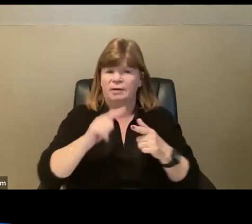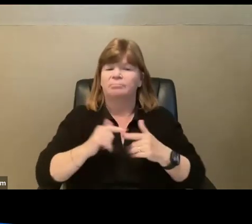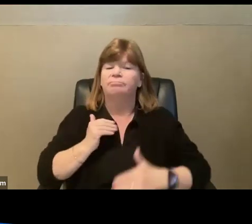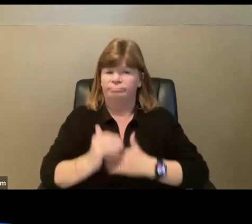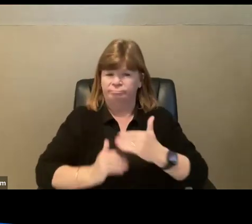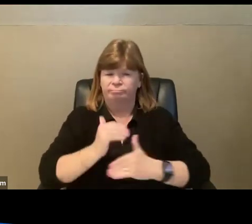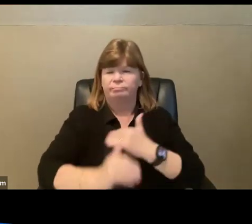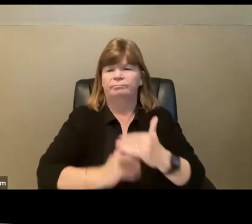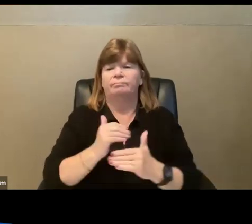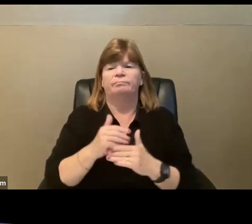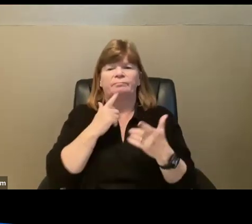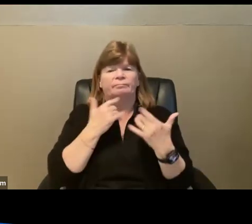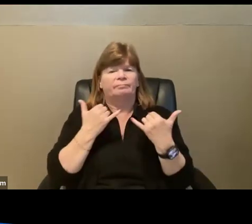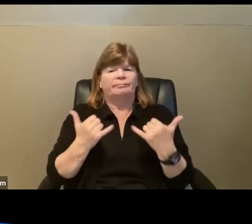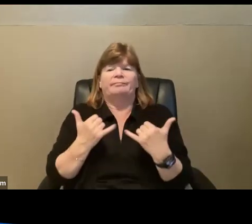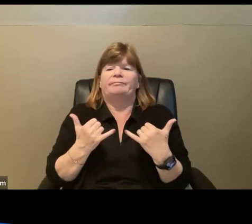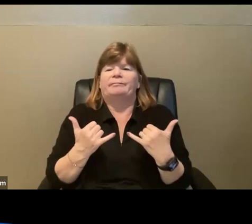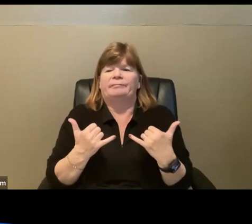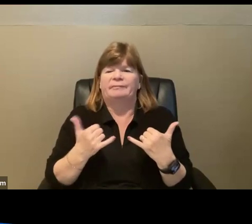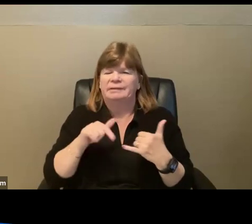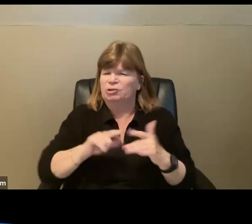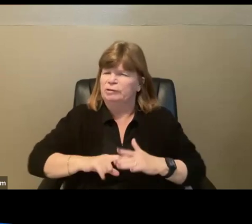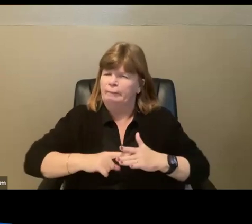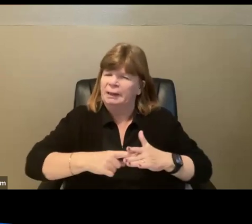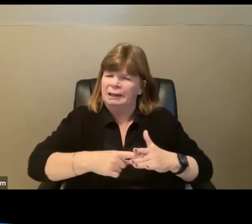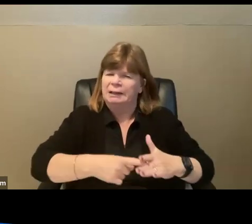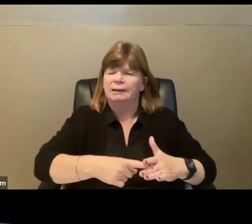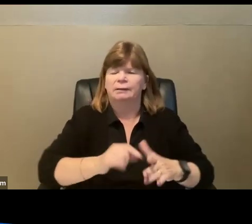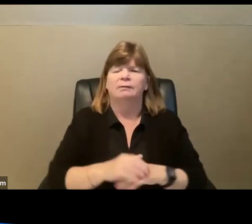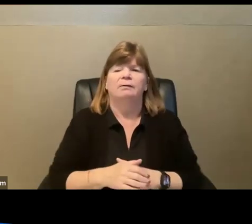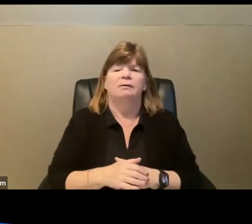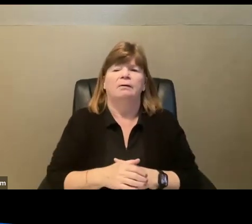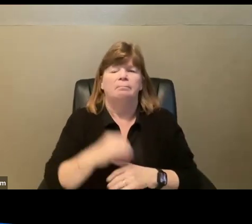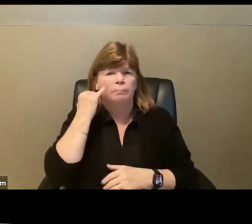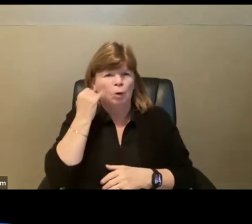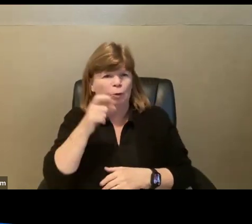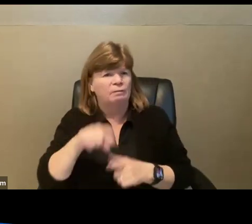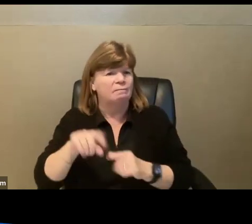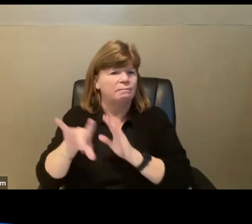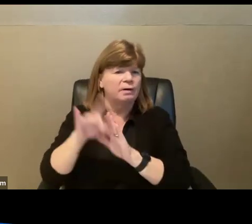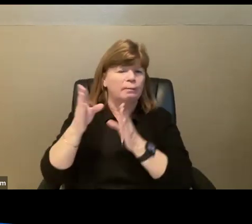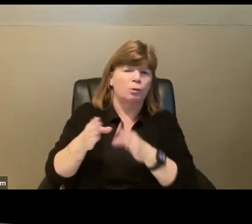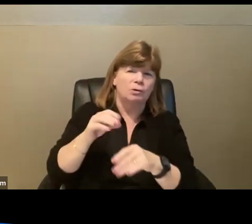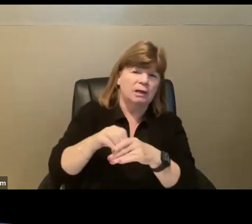Esto está solo en su infancia. Pero si pudieras encontrar a alguien en un centro médico académico